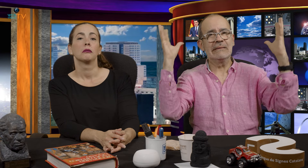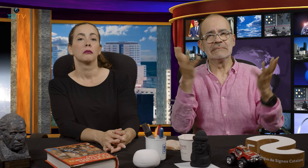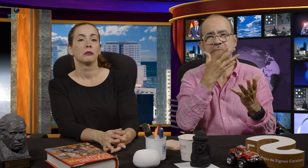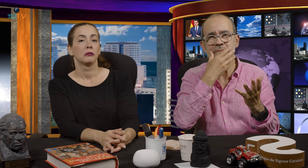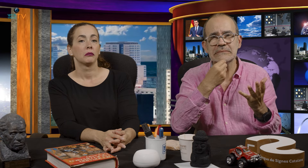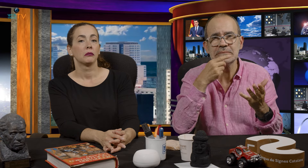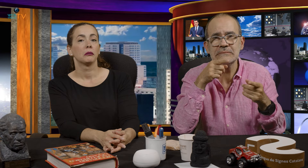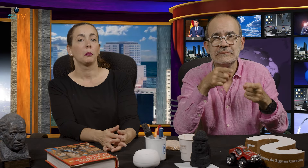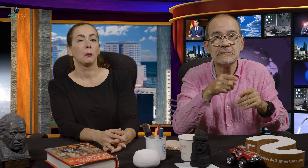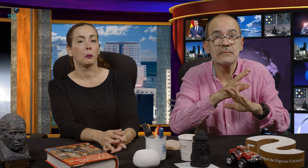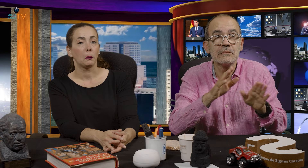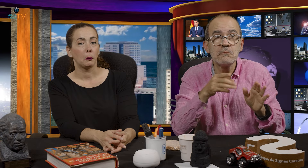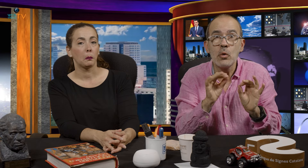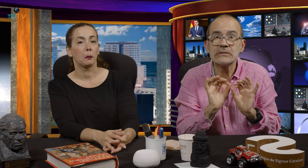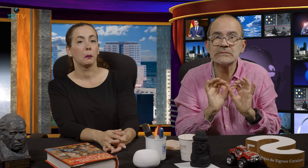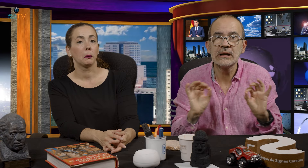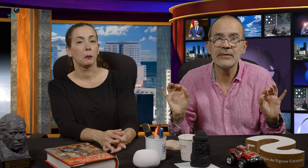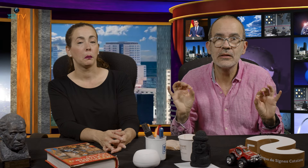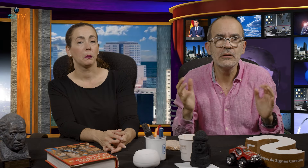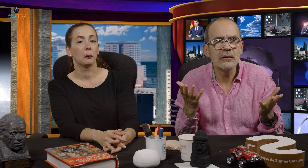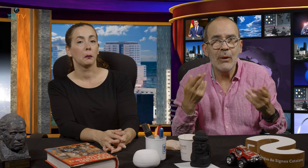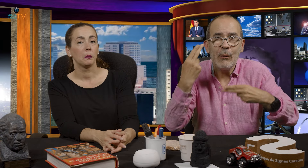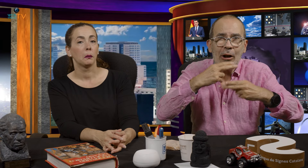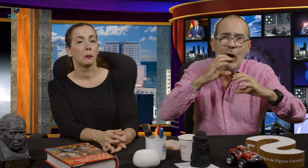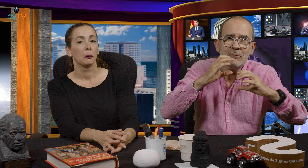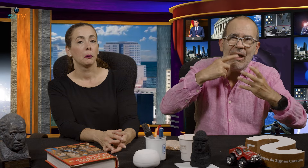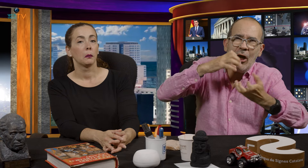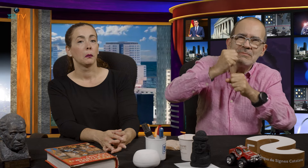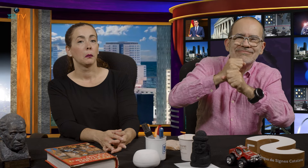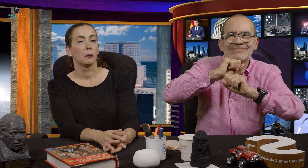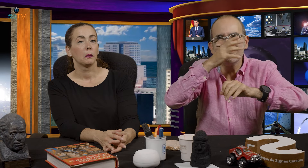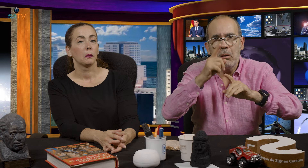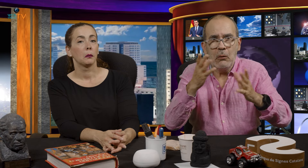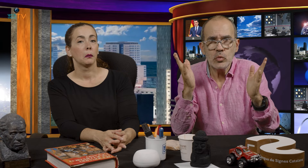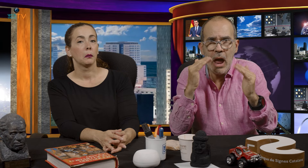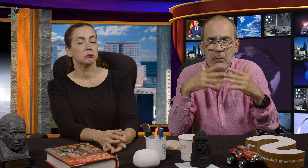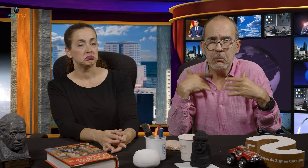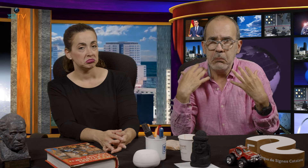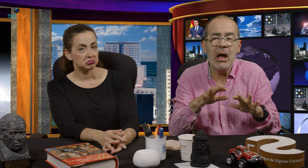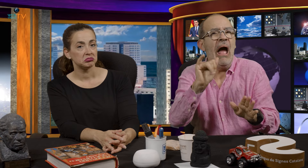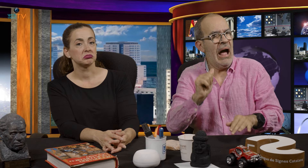Se trata de un establecimiento precioso. Todo muy bonito y muy sencillo, sin barreras de comunicación ni complicaciones laborales.